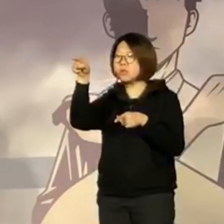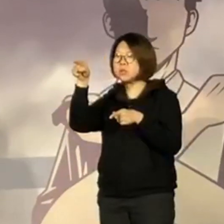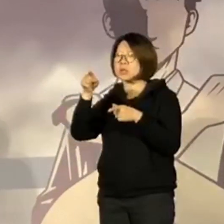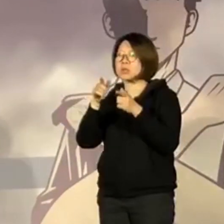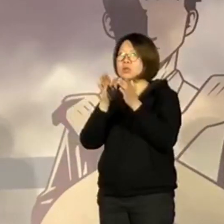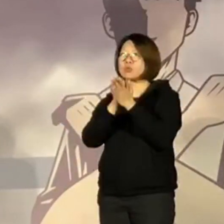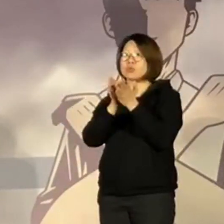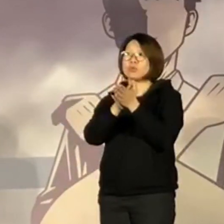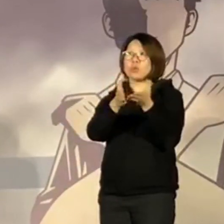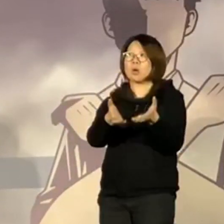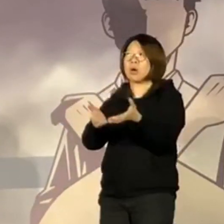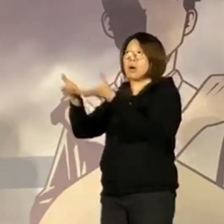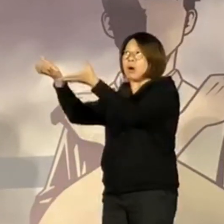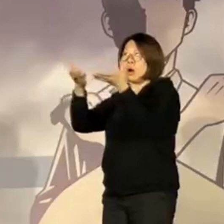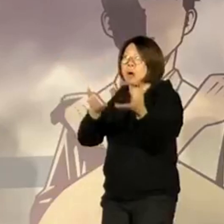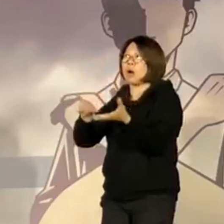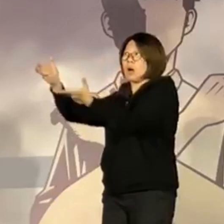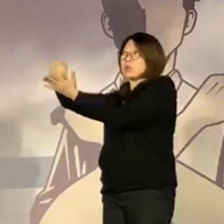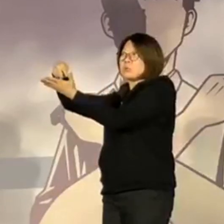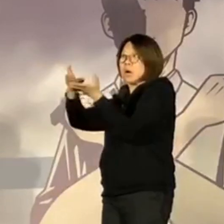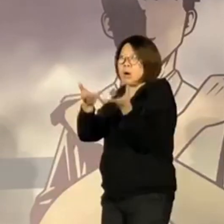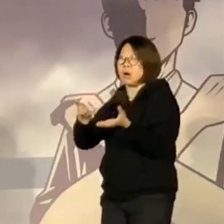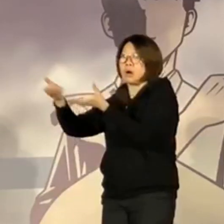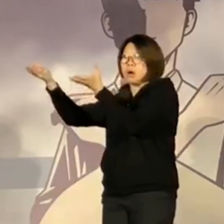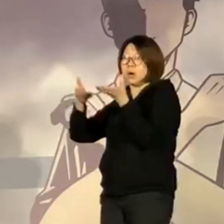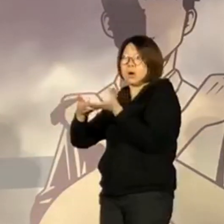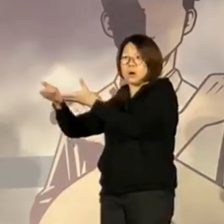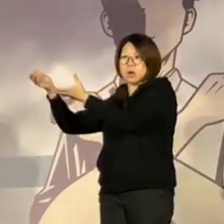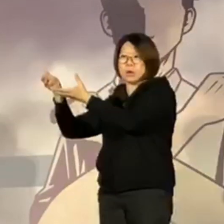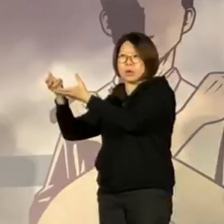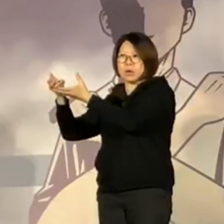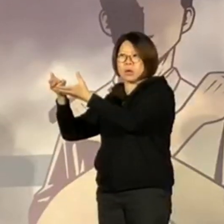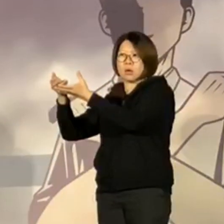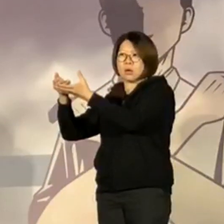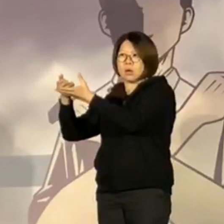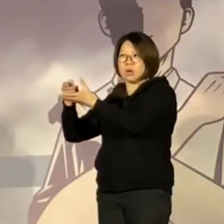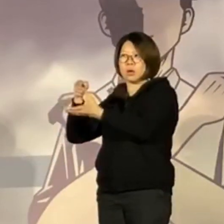當然 有些所謂已經送過給教育局審查的教科書